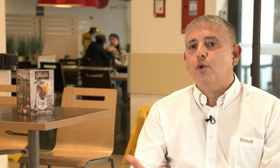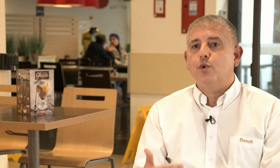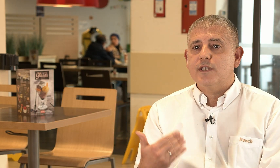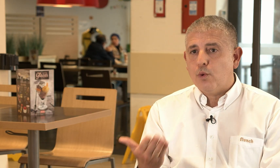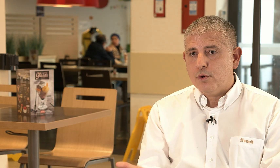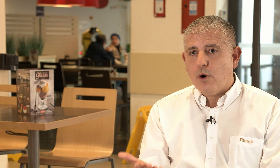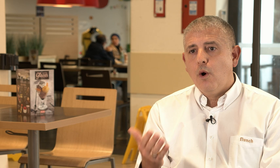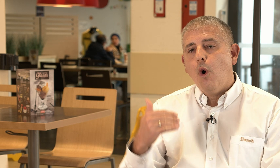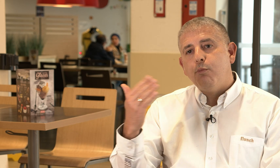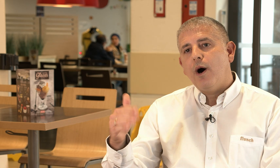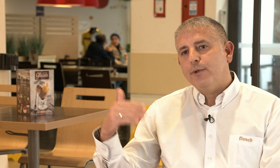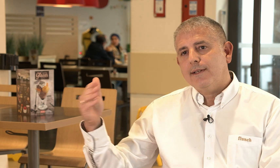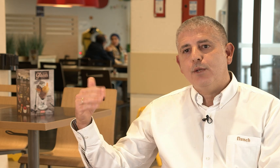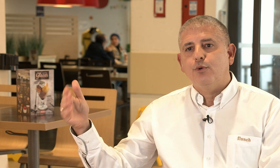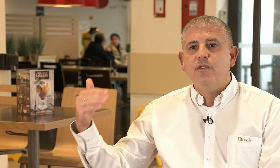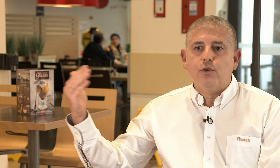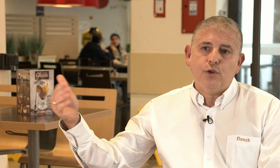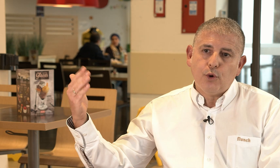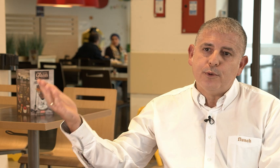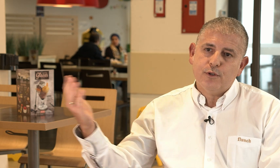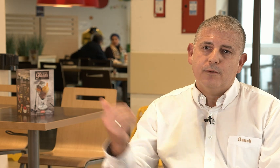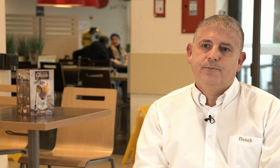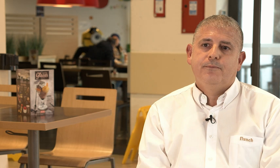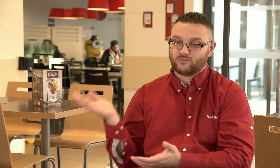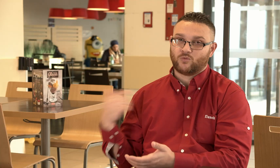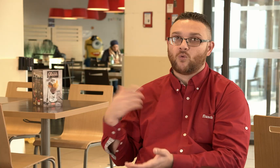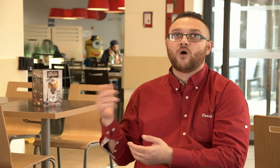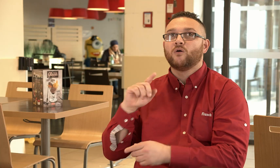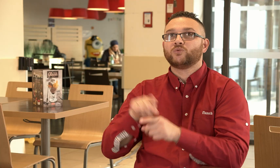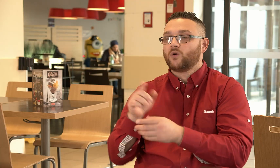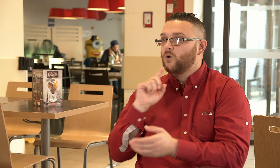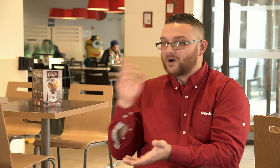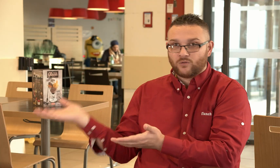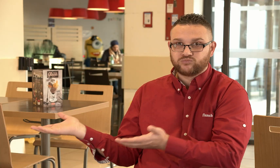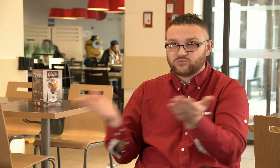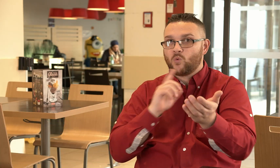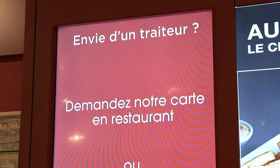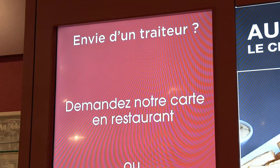on se rend compte que c’est concluant, on pourra peut-être aller plus loin, sur d’autres postes. Oui, j’aimerais bien travailler au service traiteur,